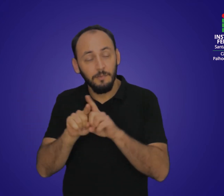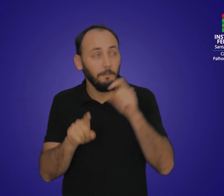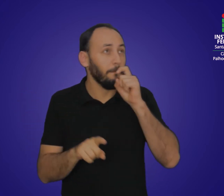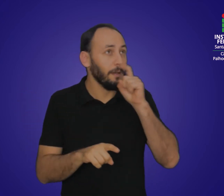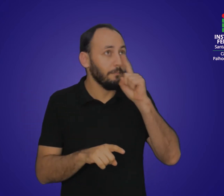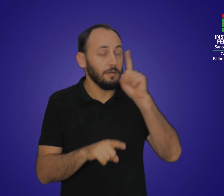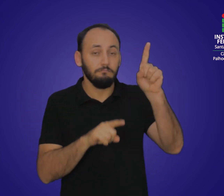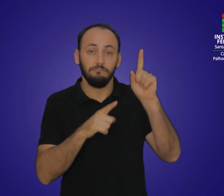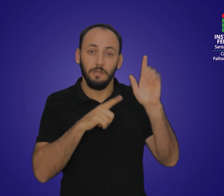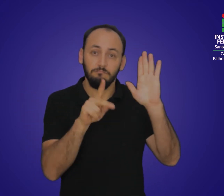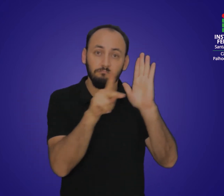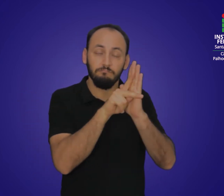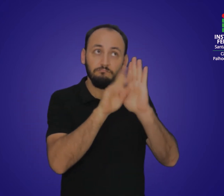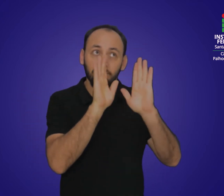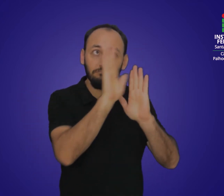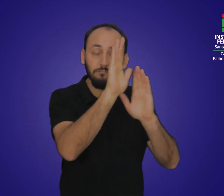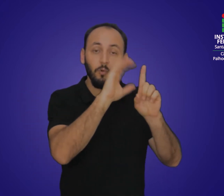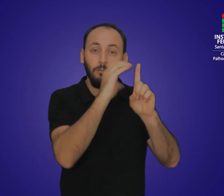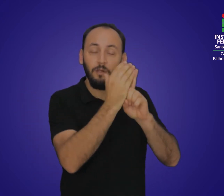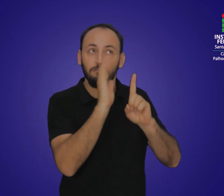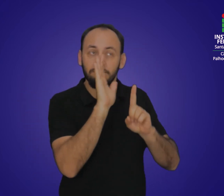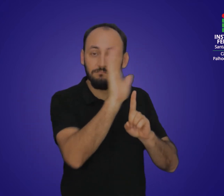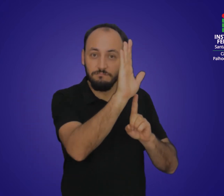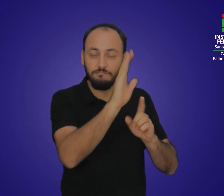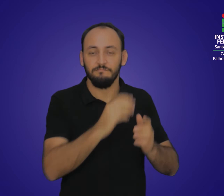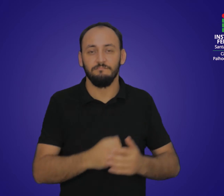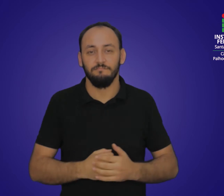Da mesma forma que seus pais também estão inseridos em uma outra comunidade.